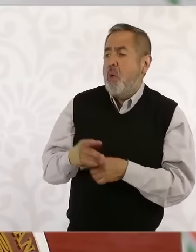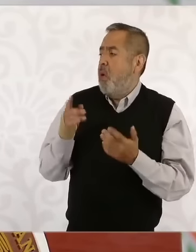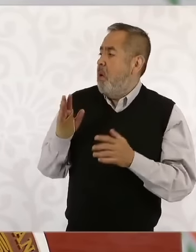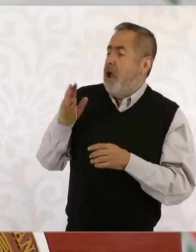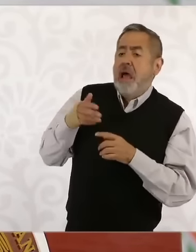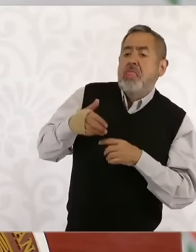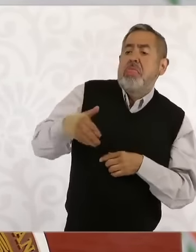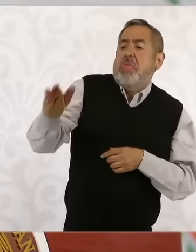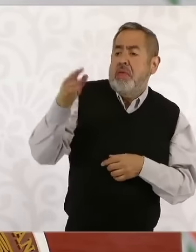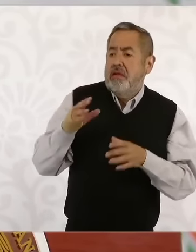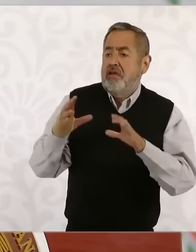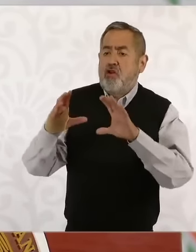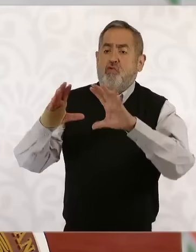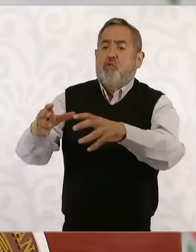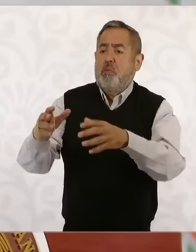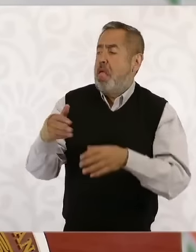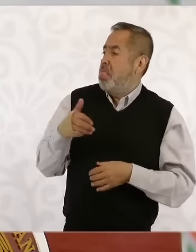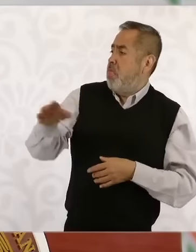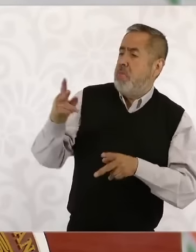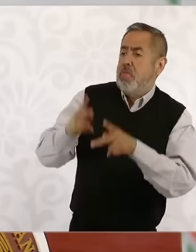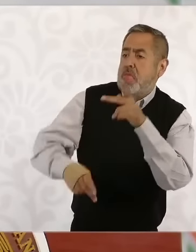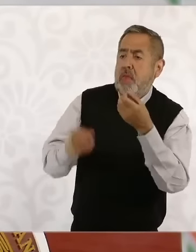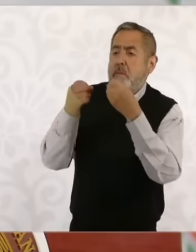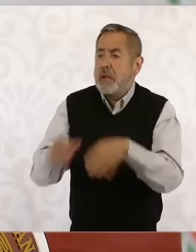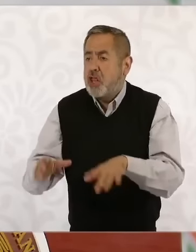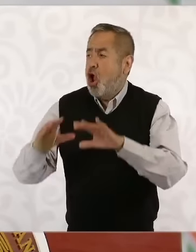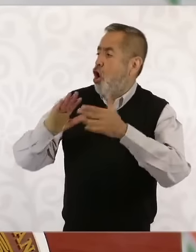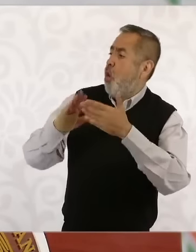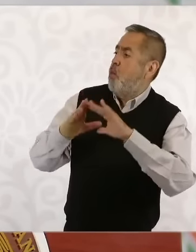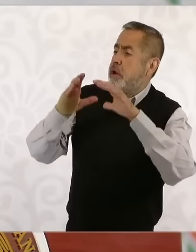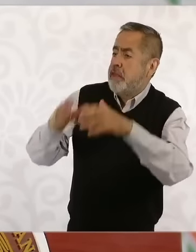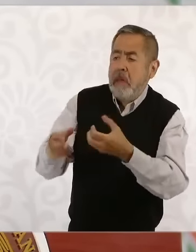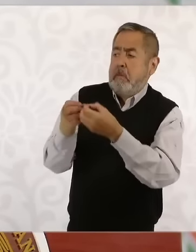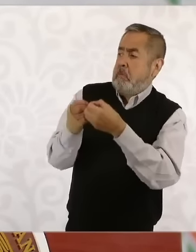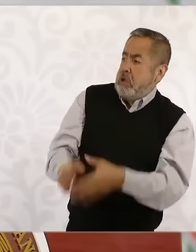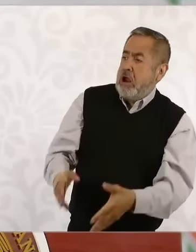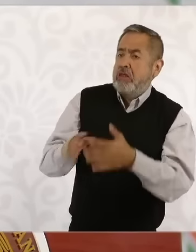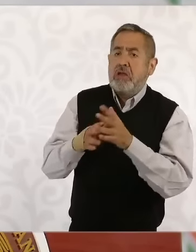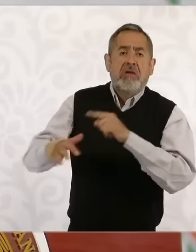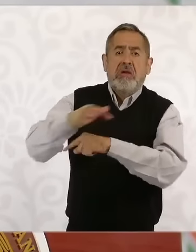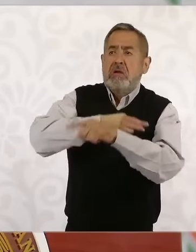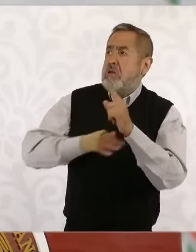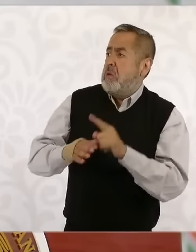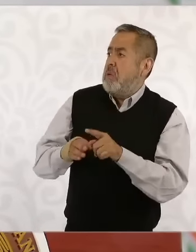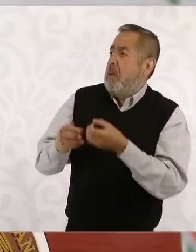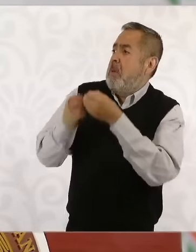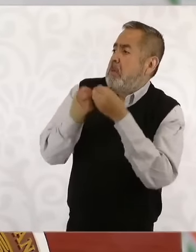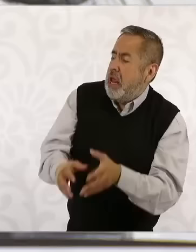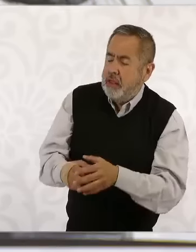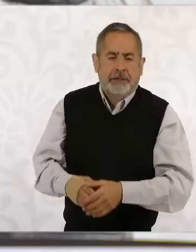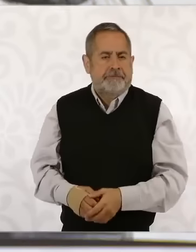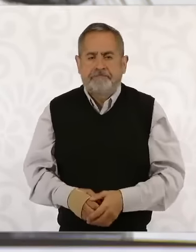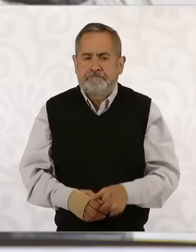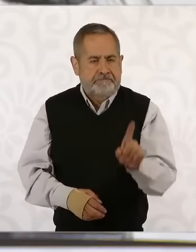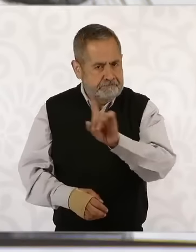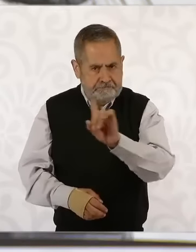los intereses colectivos, a las comunidades, a la defensa del medio ambiente. Esto no es así.